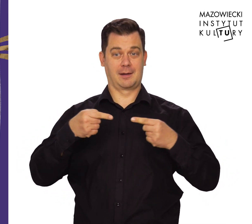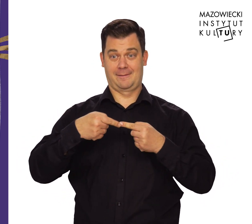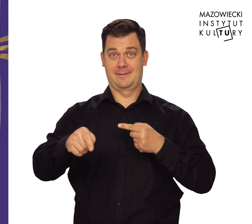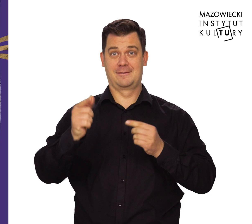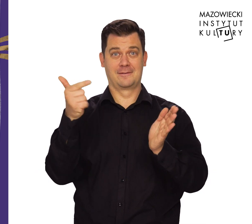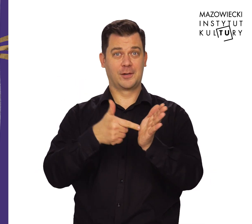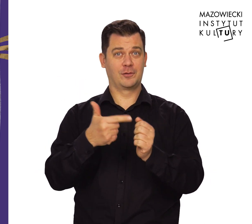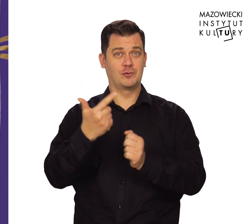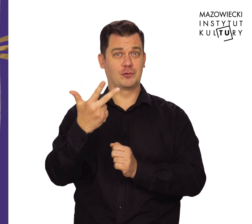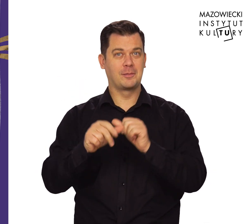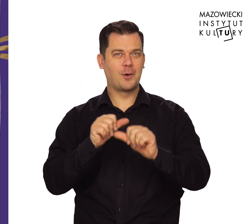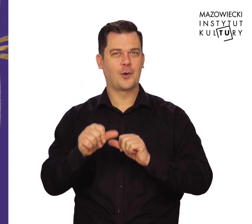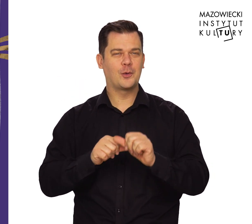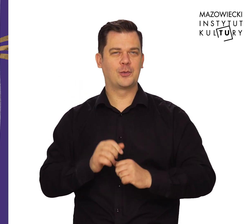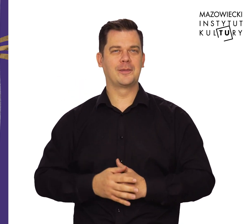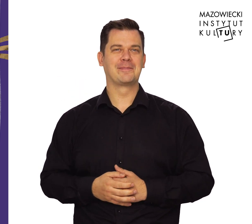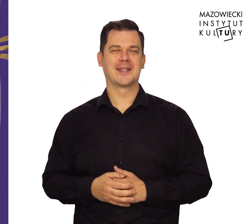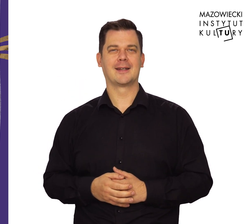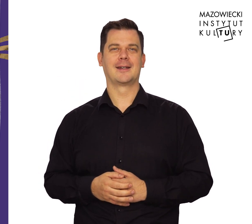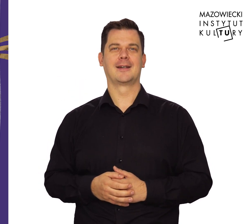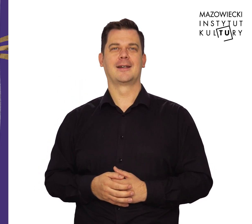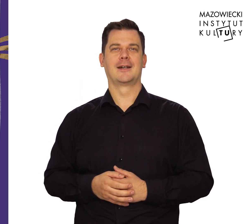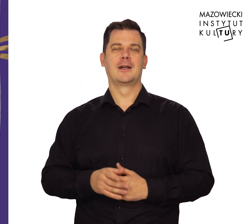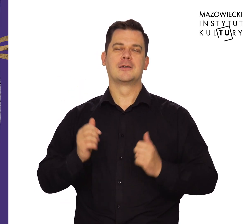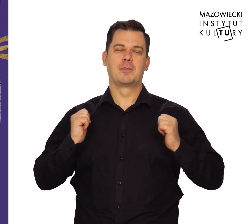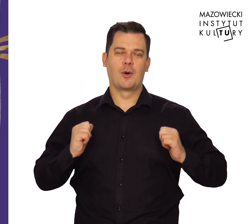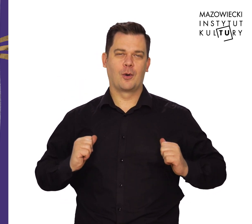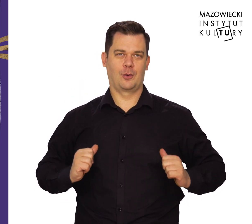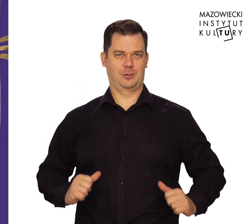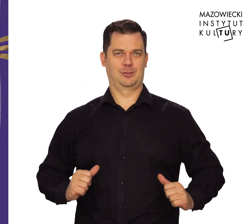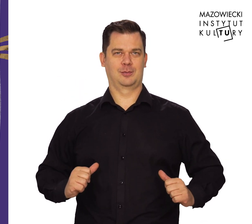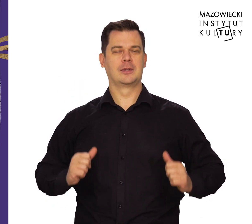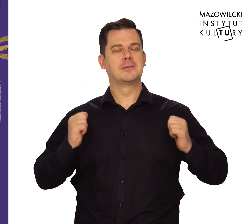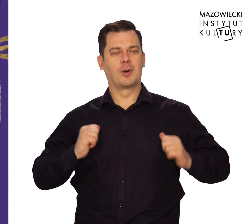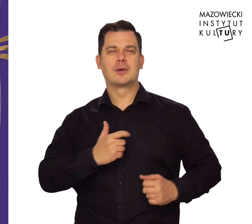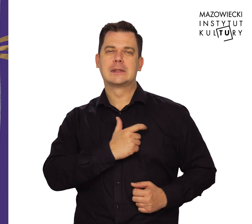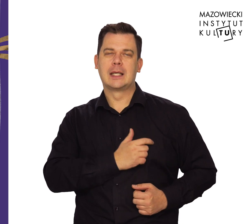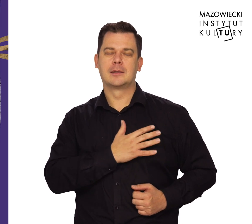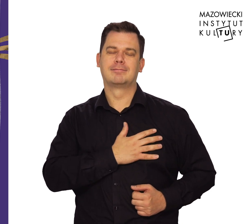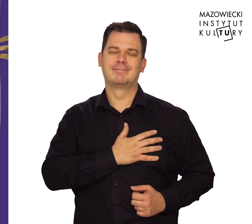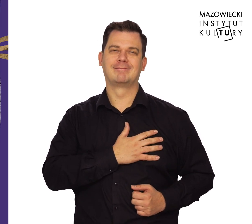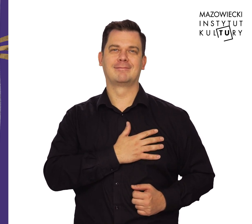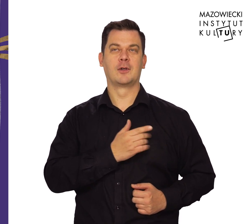a w nadchodzącym, 2023 roku Pokoju, spokoju serc